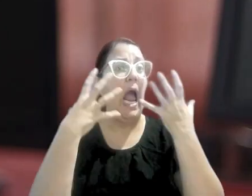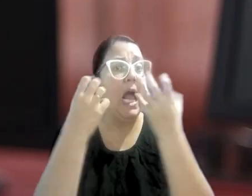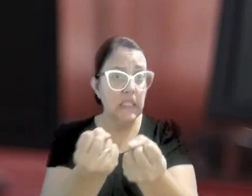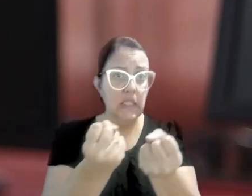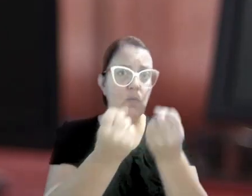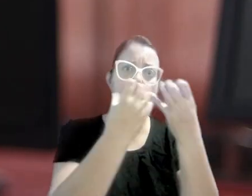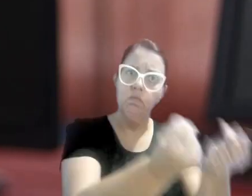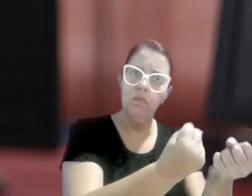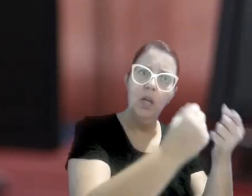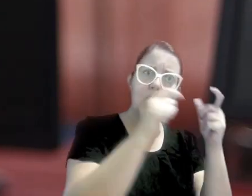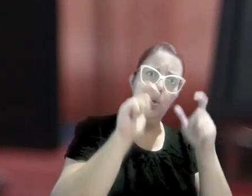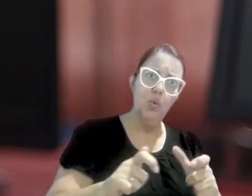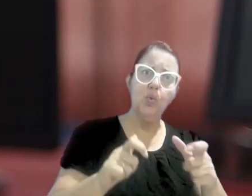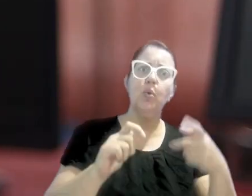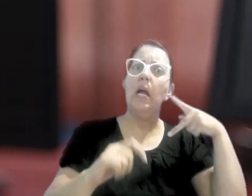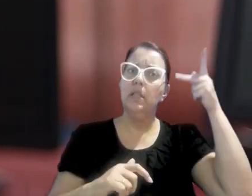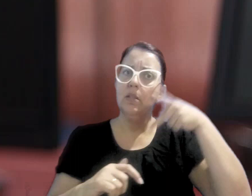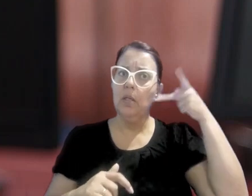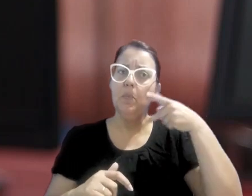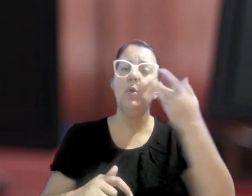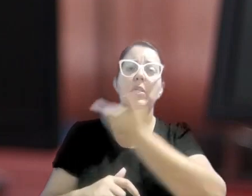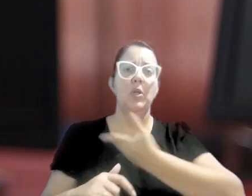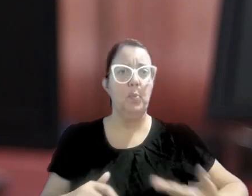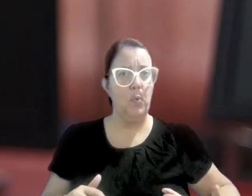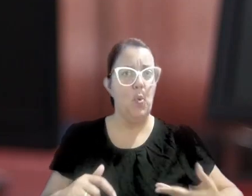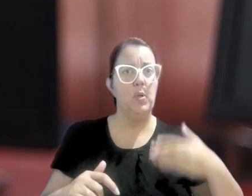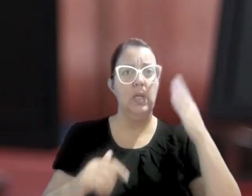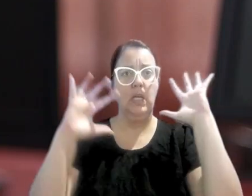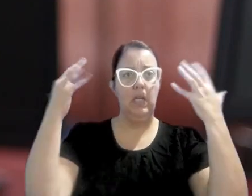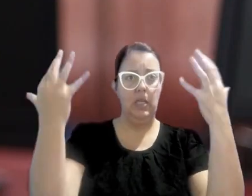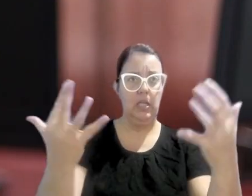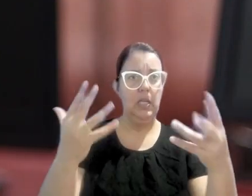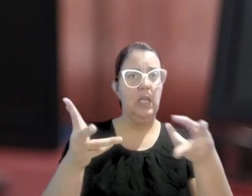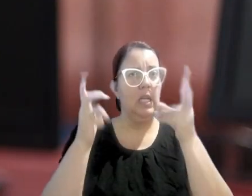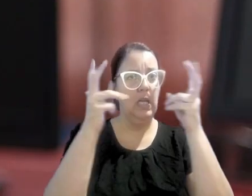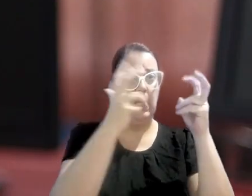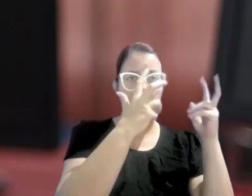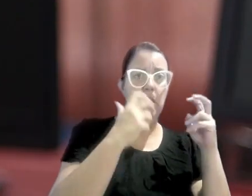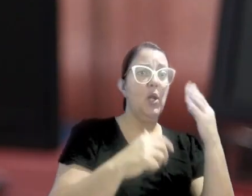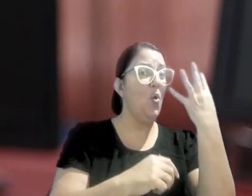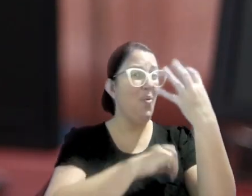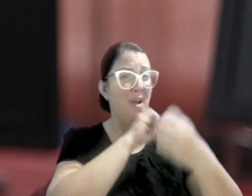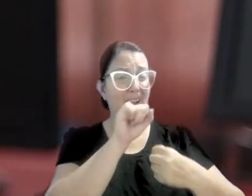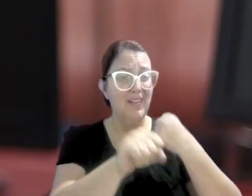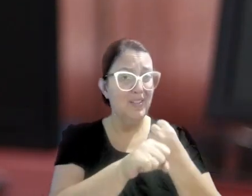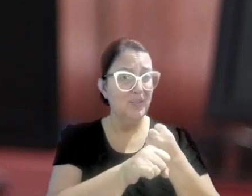de assegurar os espaços e participação da sociedade na política pública ambiental. E a gente vê esses últimos 4 anos